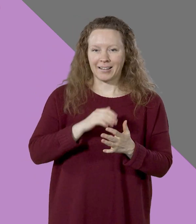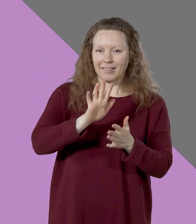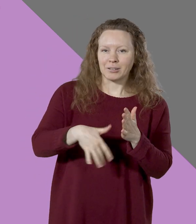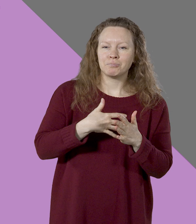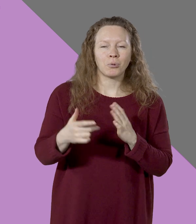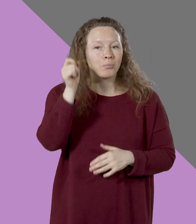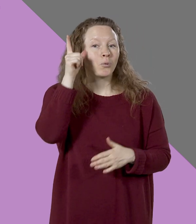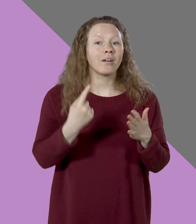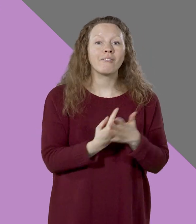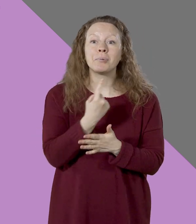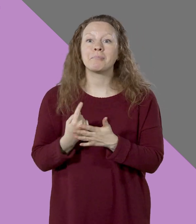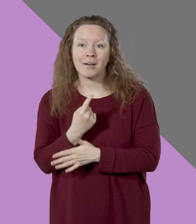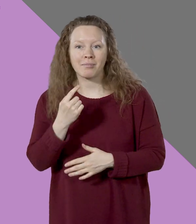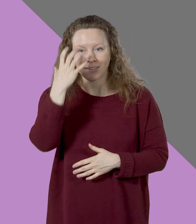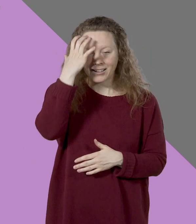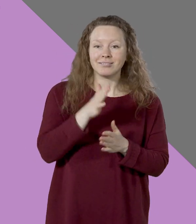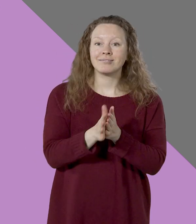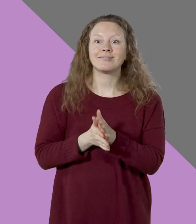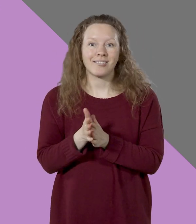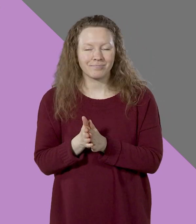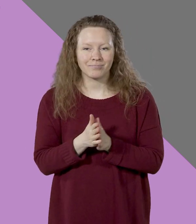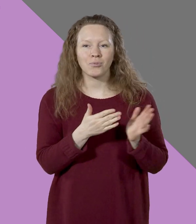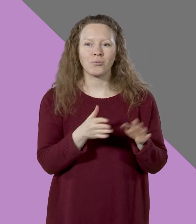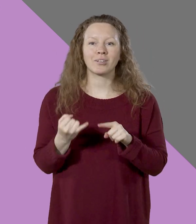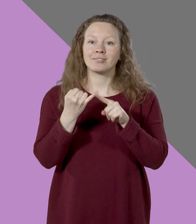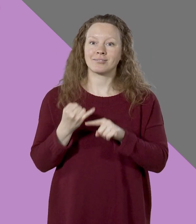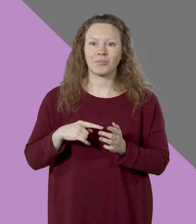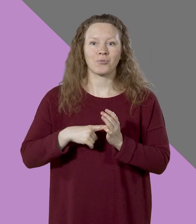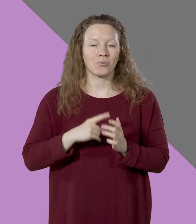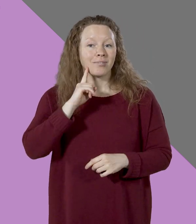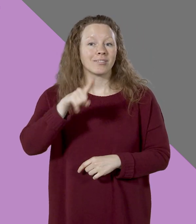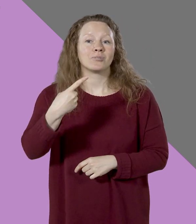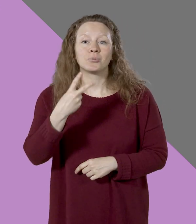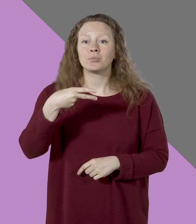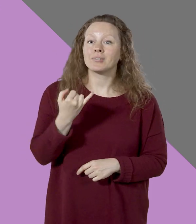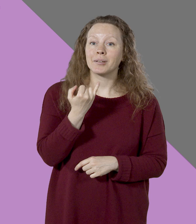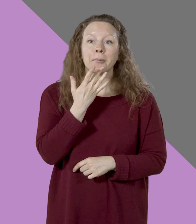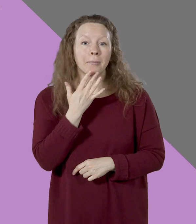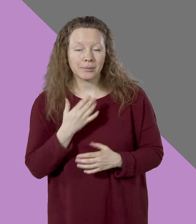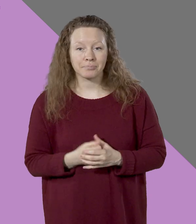Det teckenspråkiga kulturevenemanget HELsign arrangeras för sjätte gången - nästa år den 26 mars!